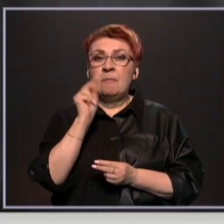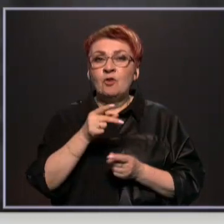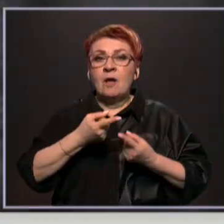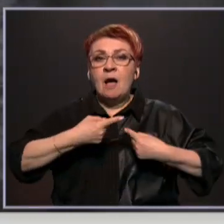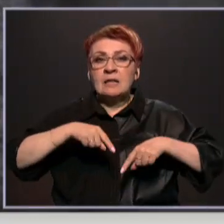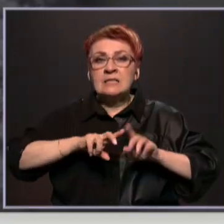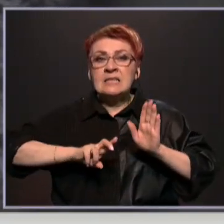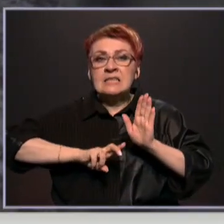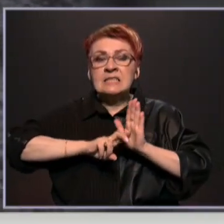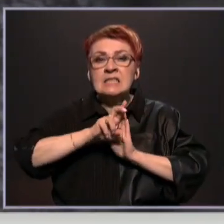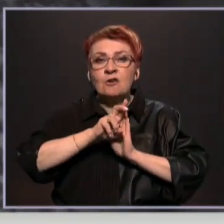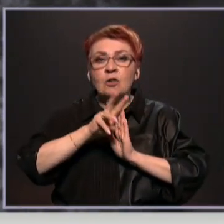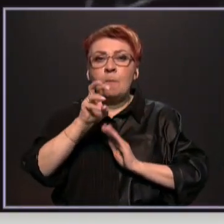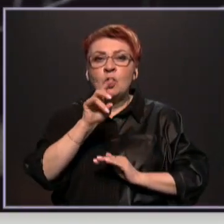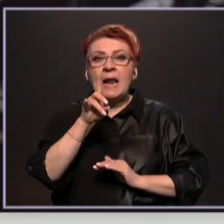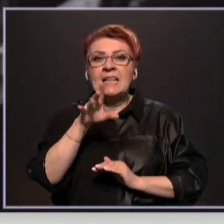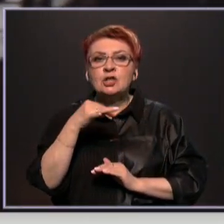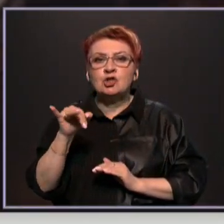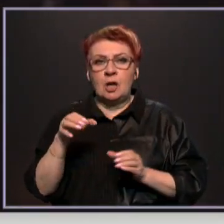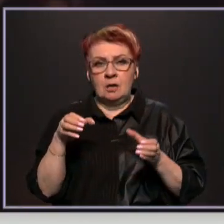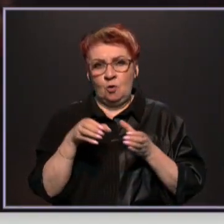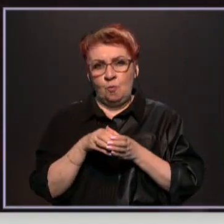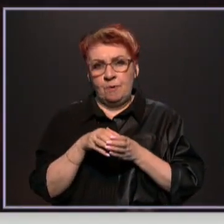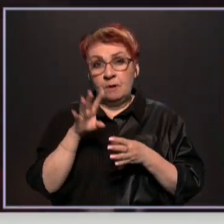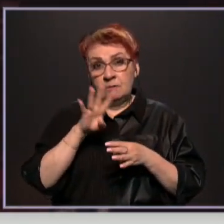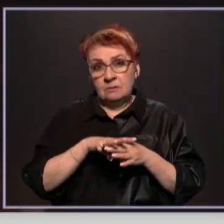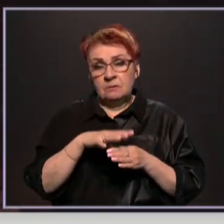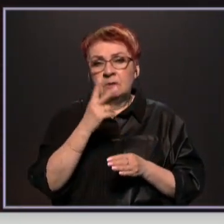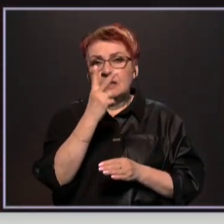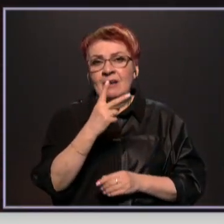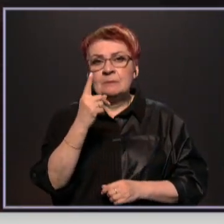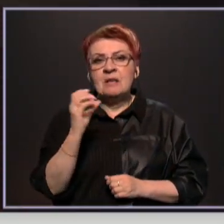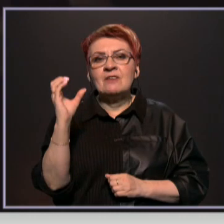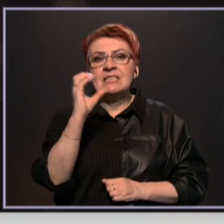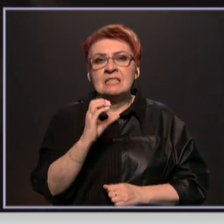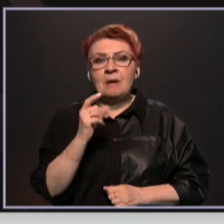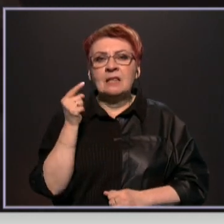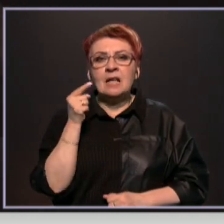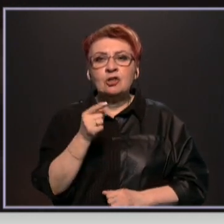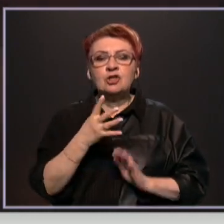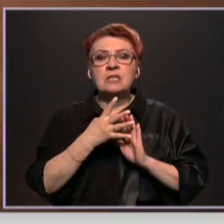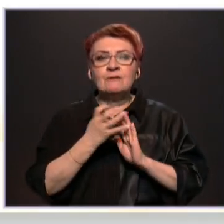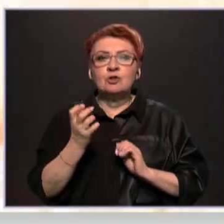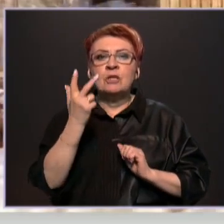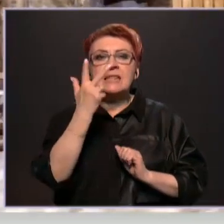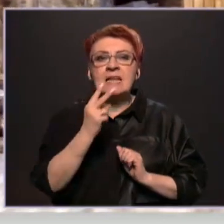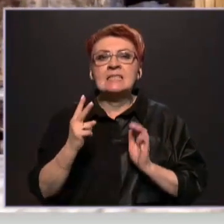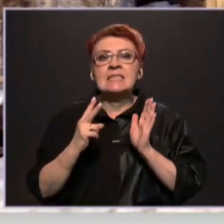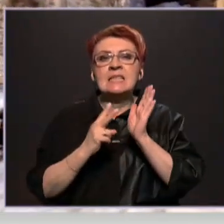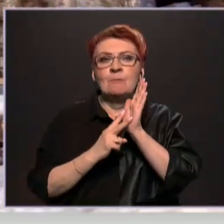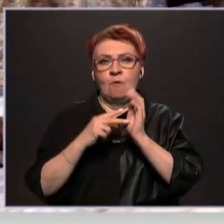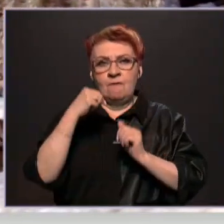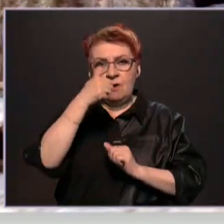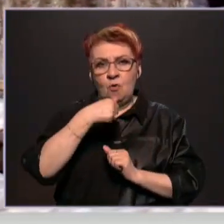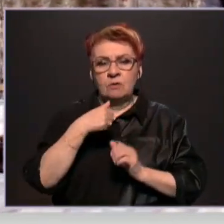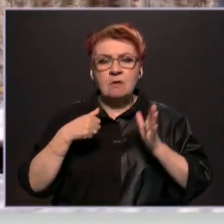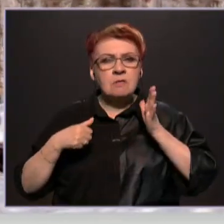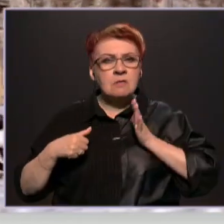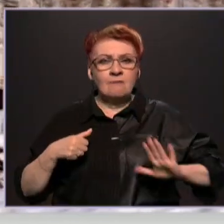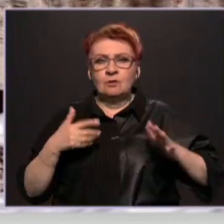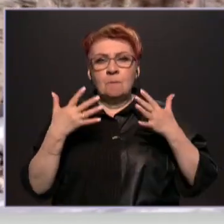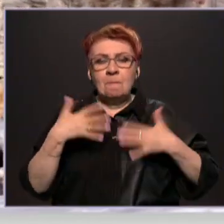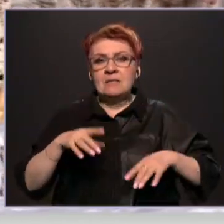церковному анархической группы расстреляли его 21 сентября 1937 года не выдержав потери родных и